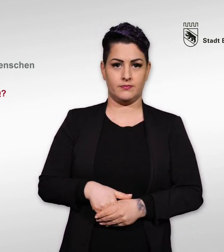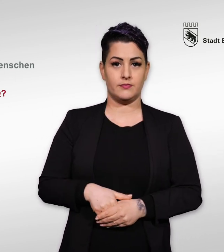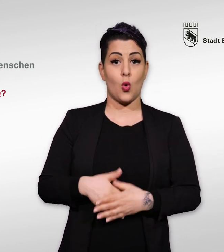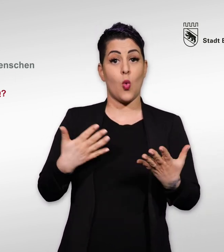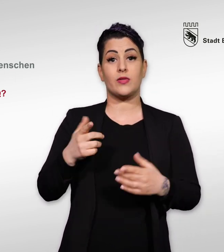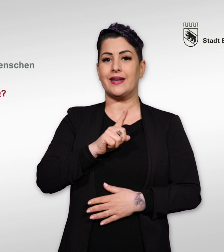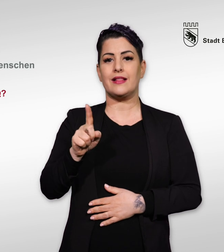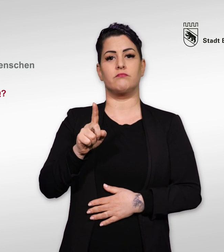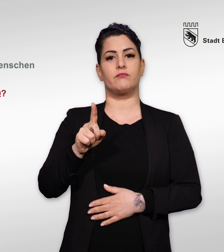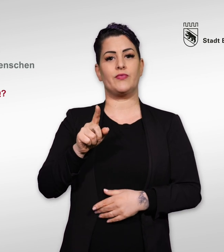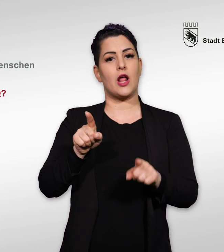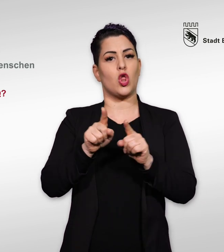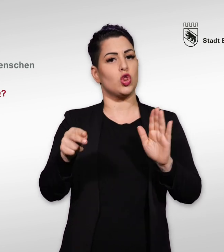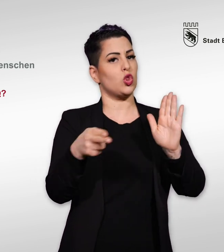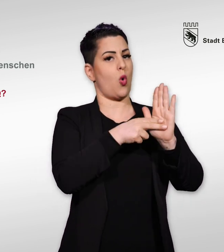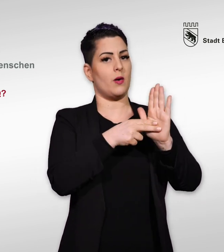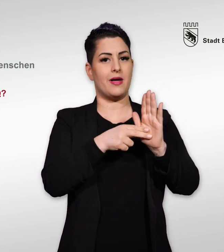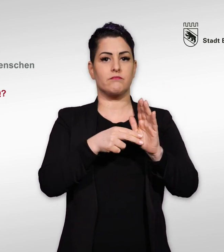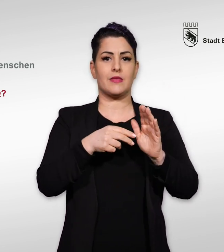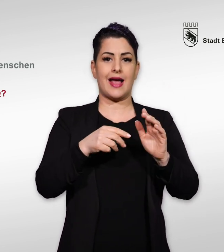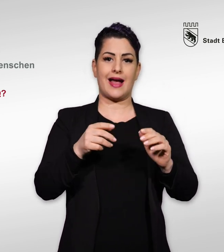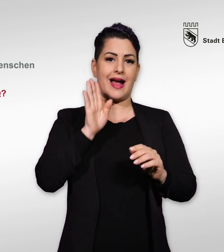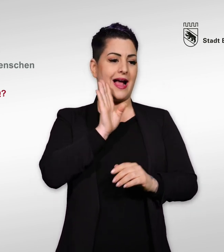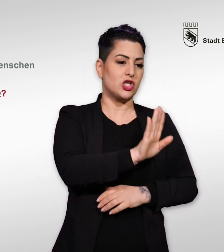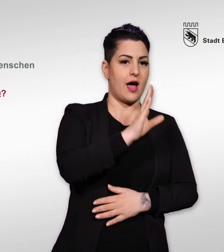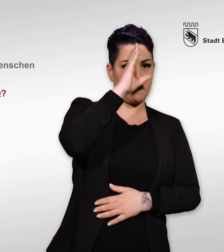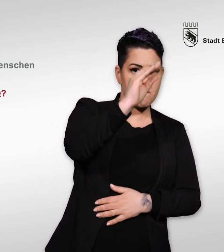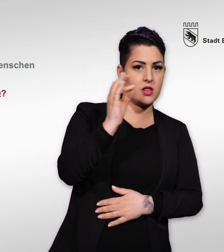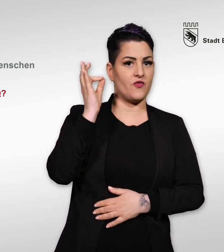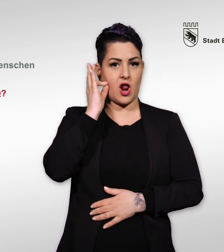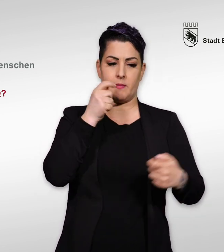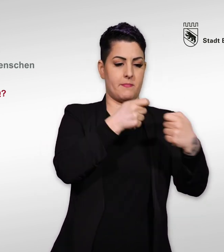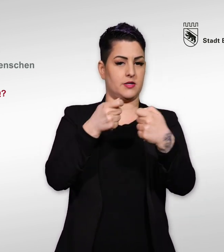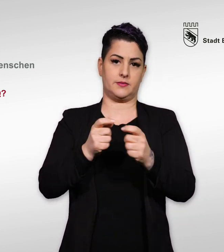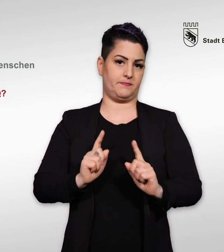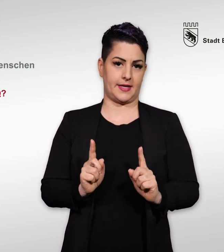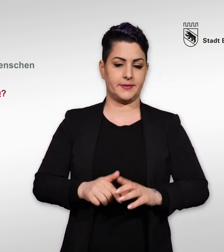die nicht der heterosexuellen, zweigeschlechtlichen Norm entsprechen.